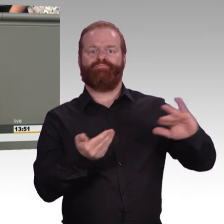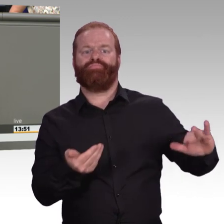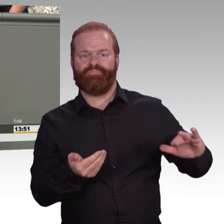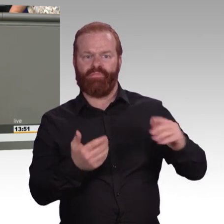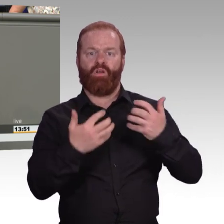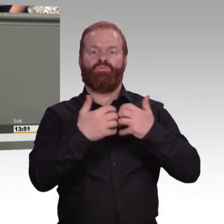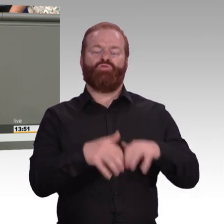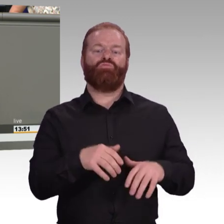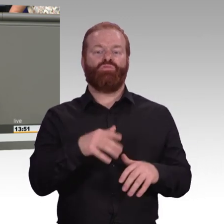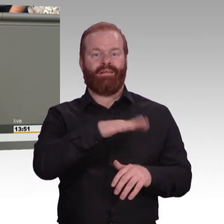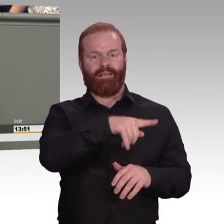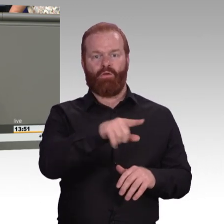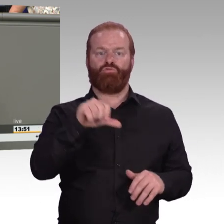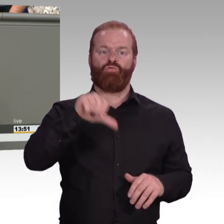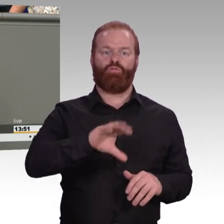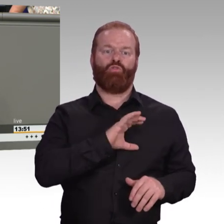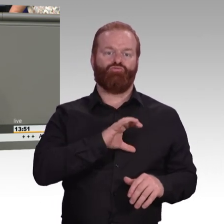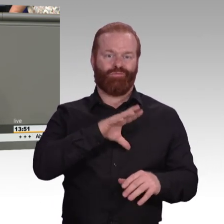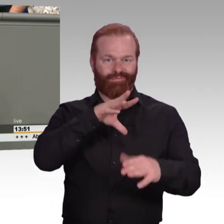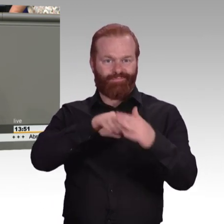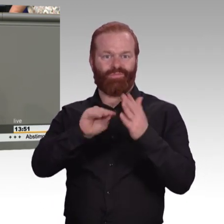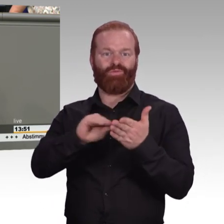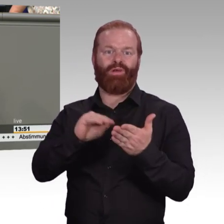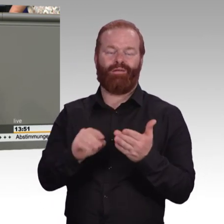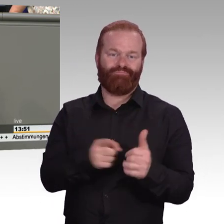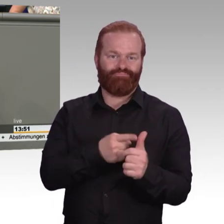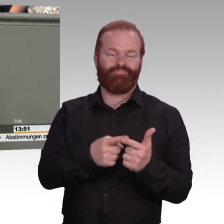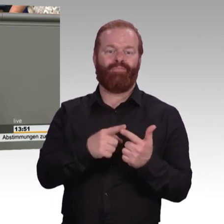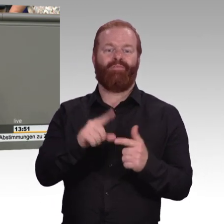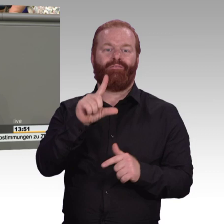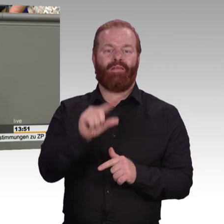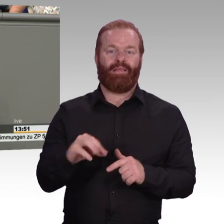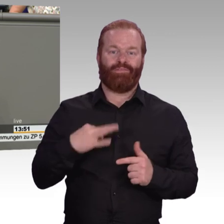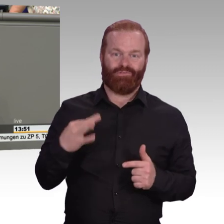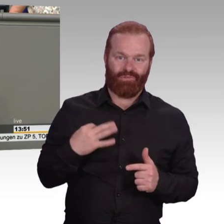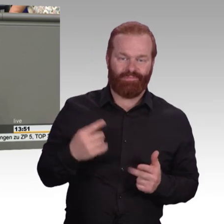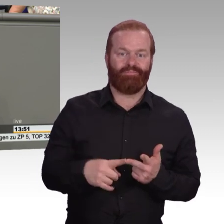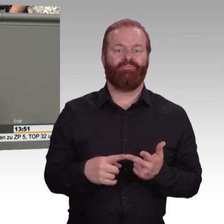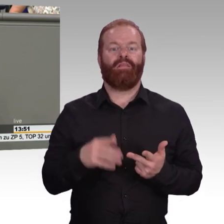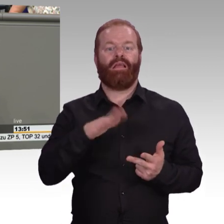mit Behinderungen, welche Kämpfe müssen sie und ihre Eltern ausstehen, um endlich zu ihrem Recht zu kommen?